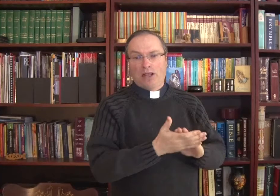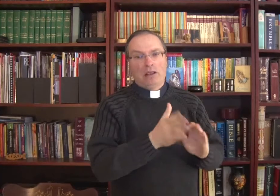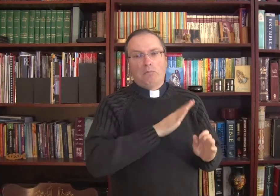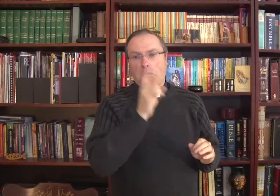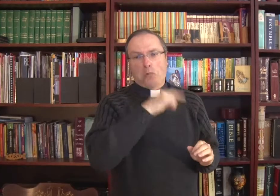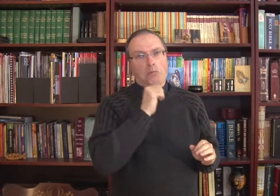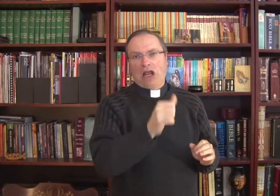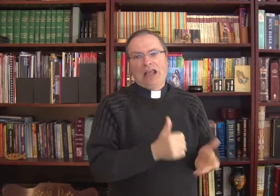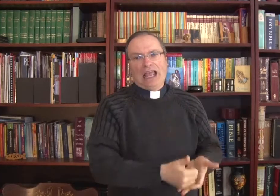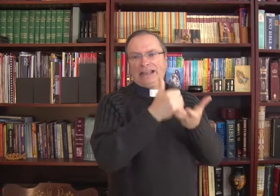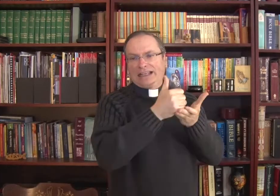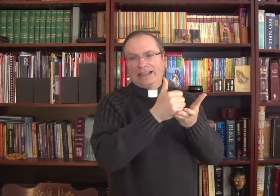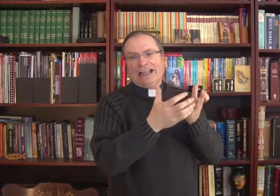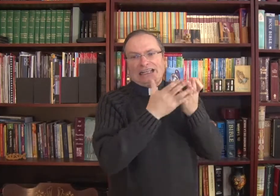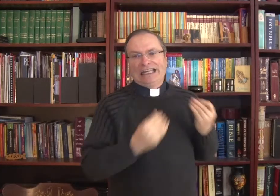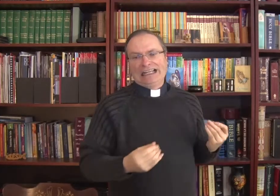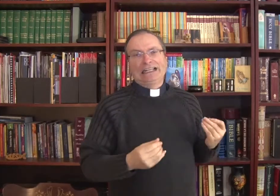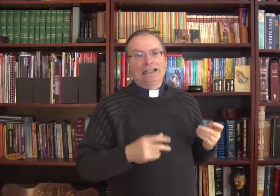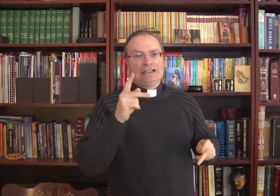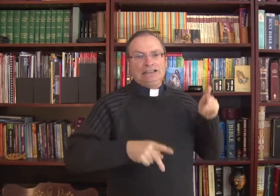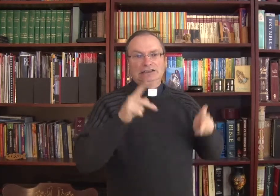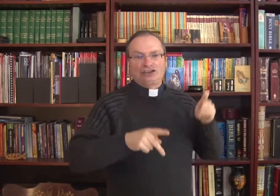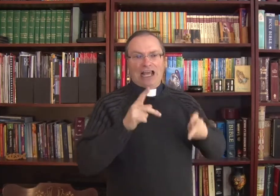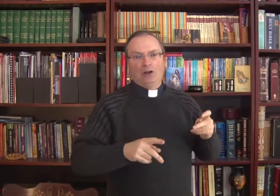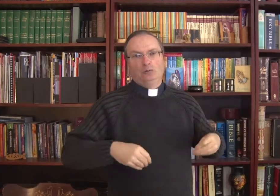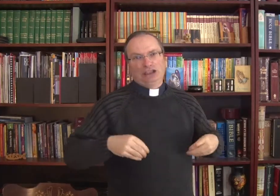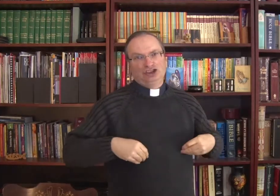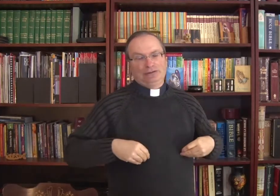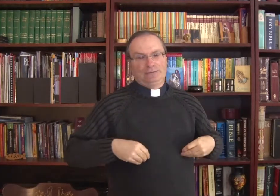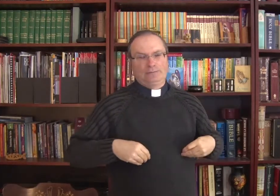mais ne peut pas aider à guérir les gens du péché.